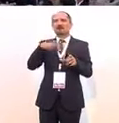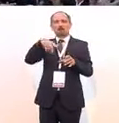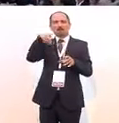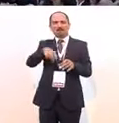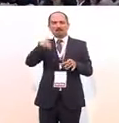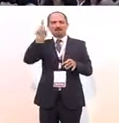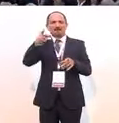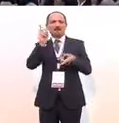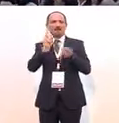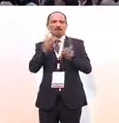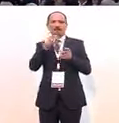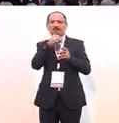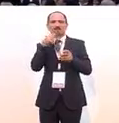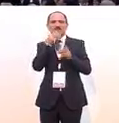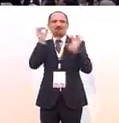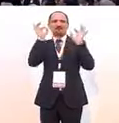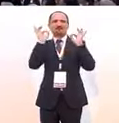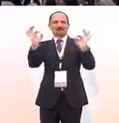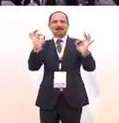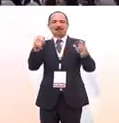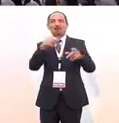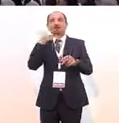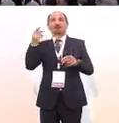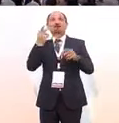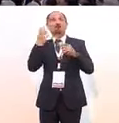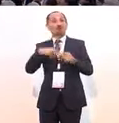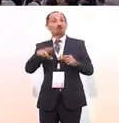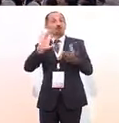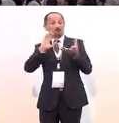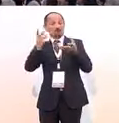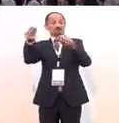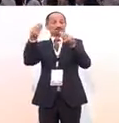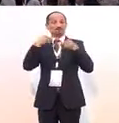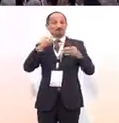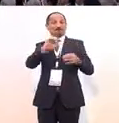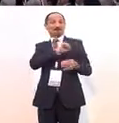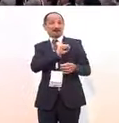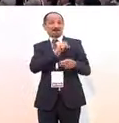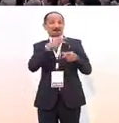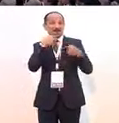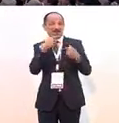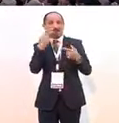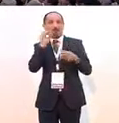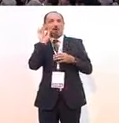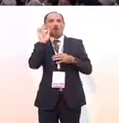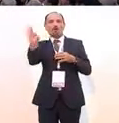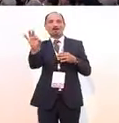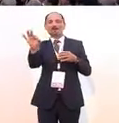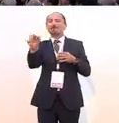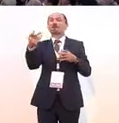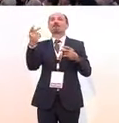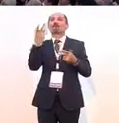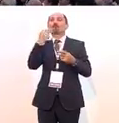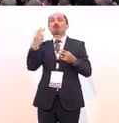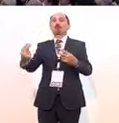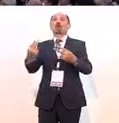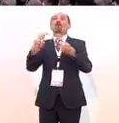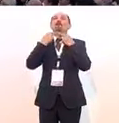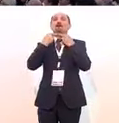a niente. E ce lo vogliono far credere, perché l’obiettivo è obbligarci a credere a una